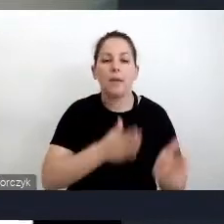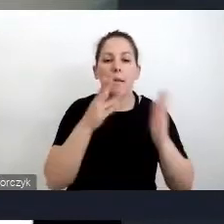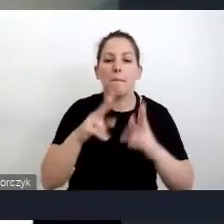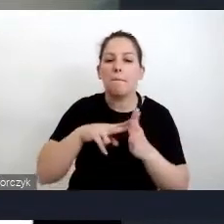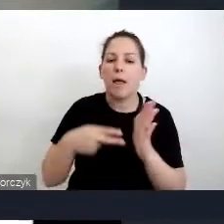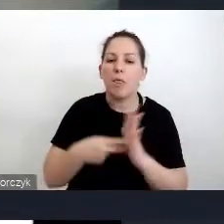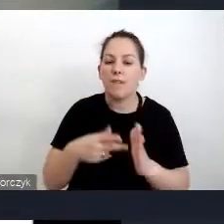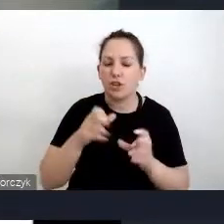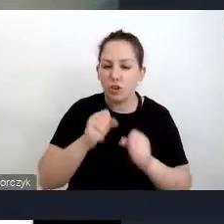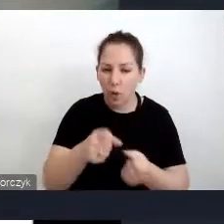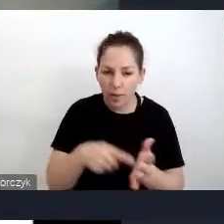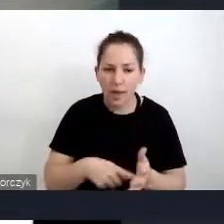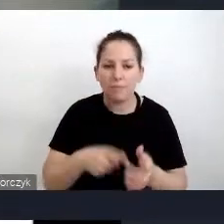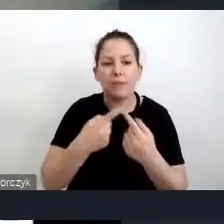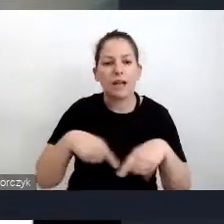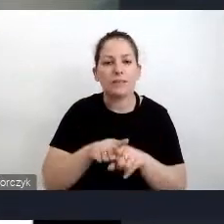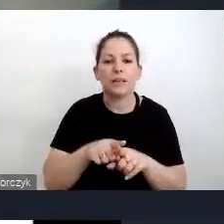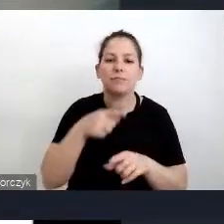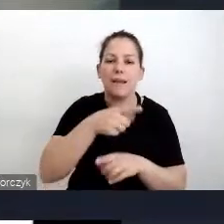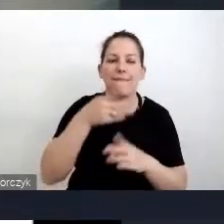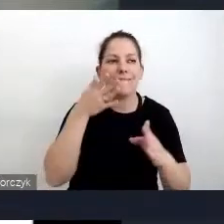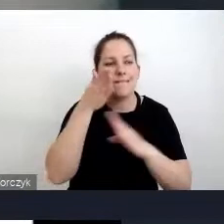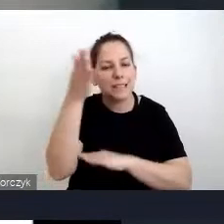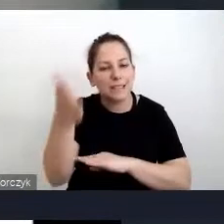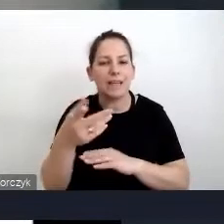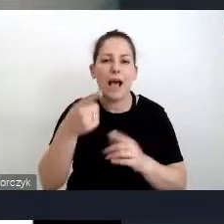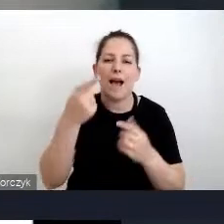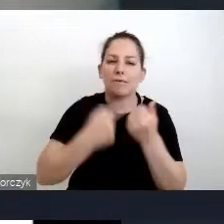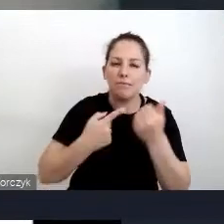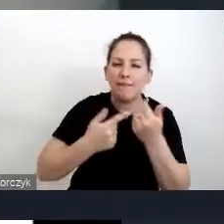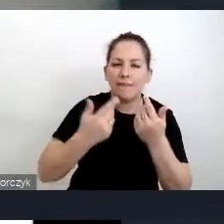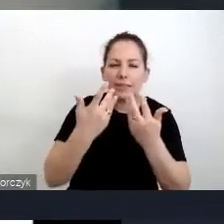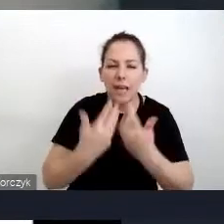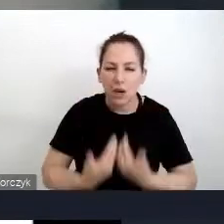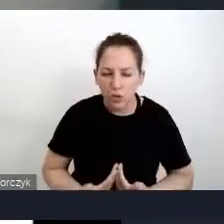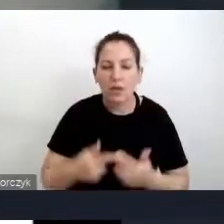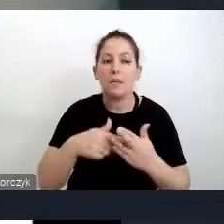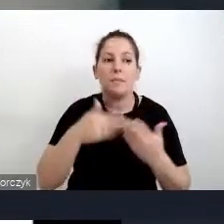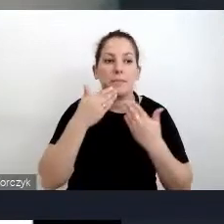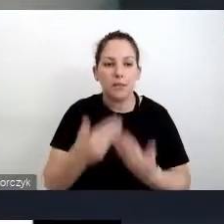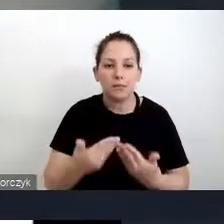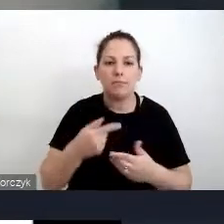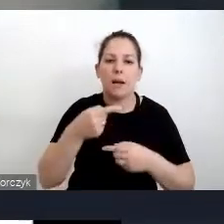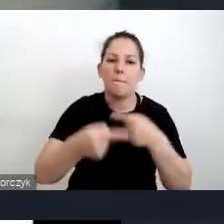mających na celu realizację naszej wizji, ustalenia wskaźników, dzięki którym będziemy mogli śledzić postępy w realizacji.